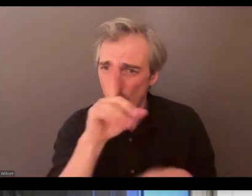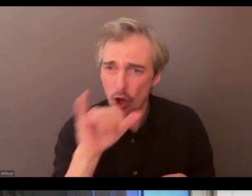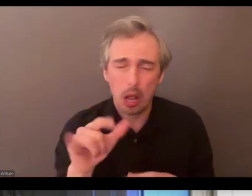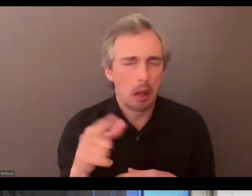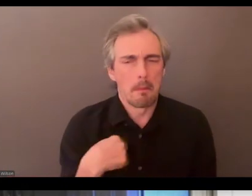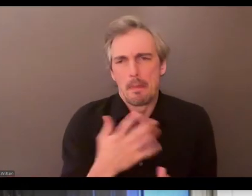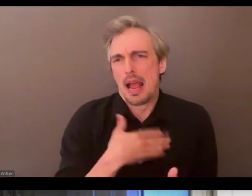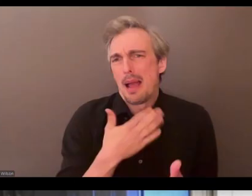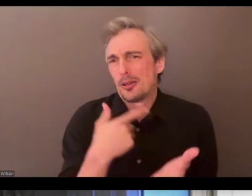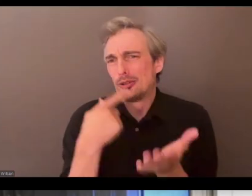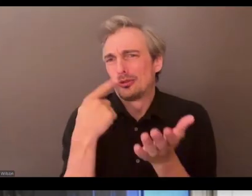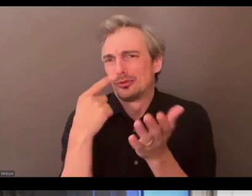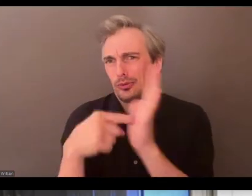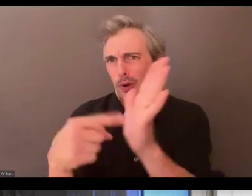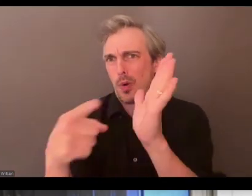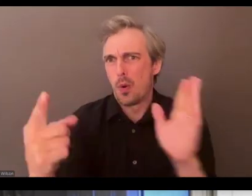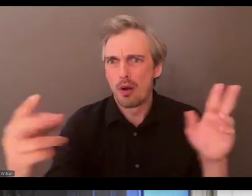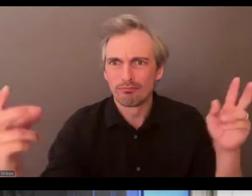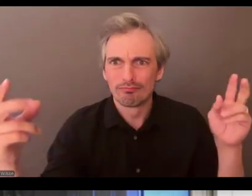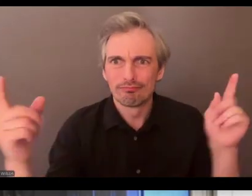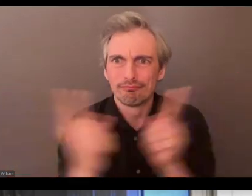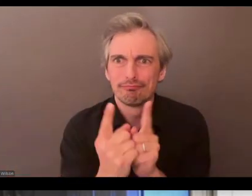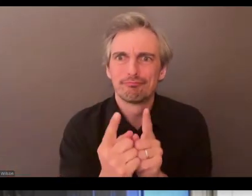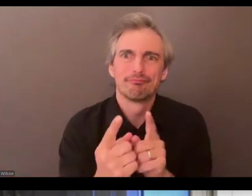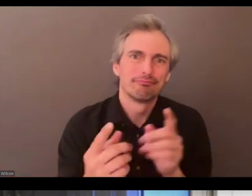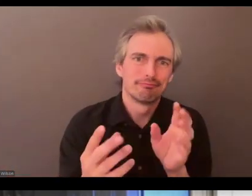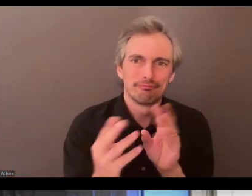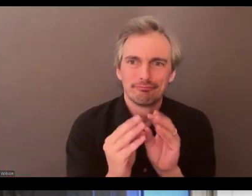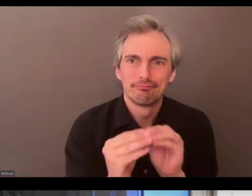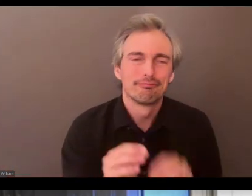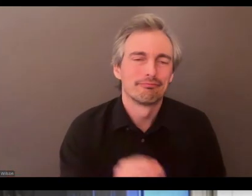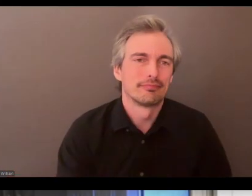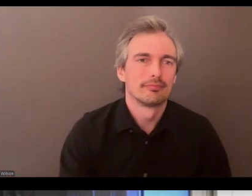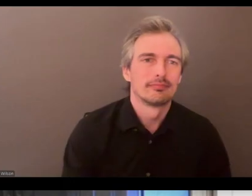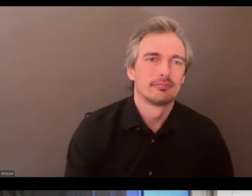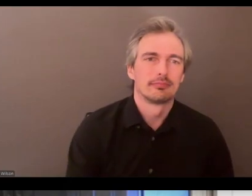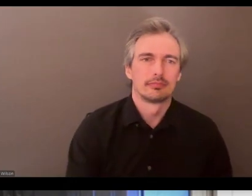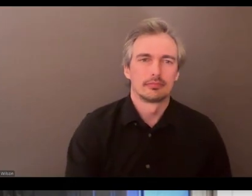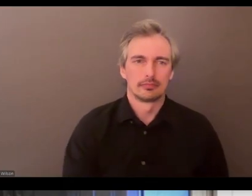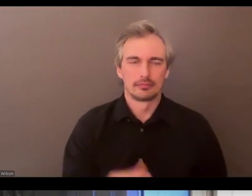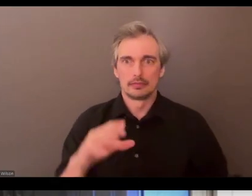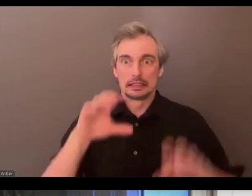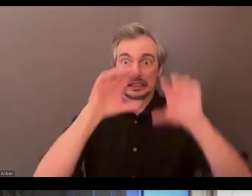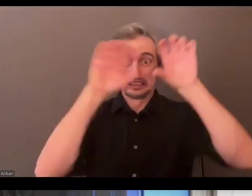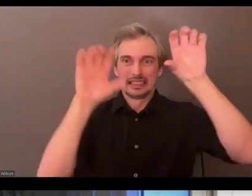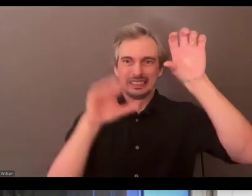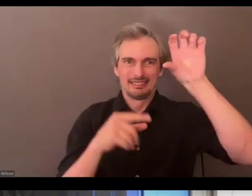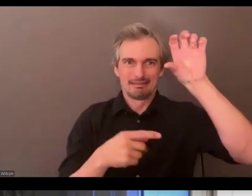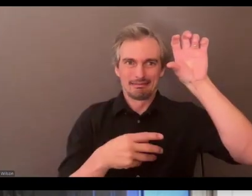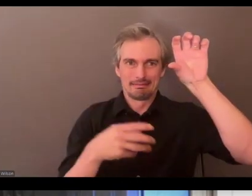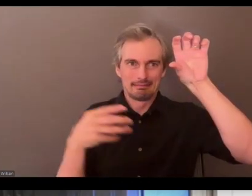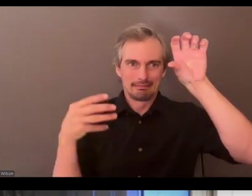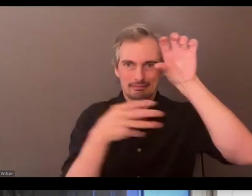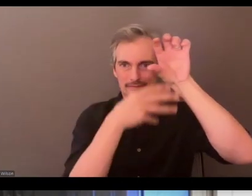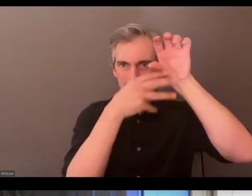テキストが箇条書きに近すぎて申し訳ありません。 何度も移動させたのですが、動かないのです。 なのでお詫びします。